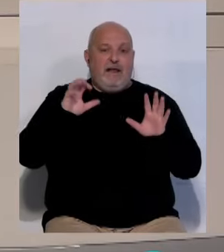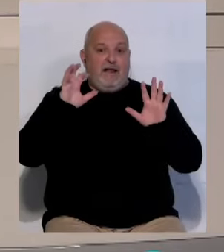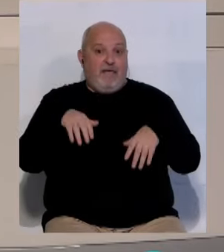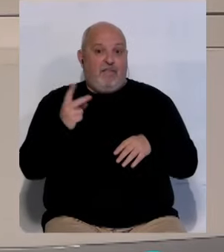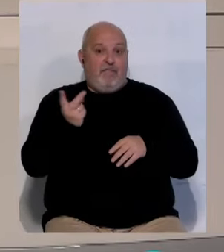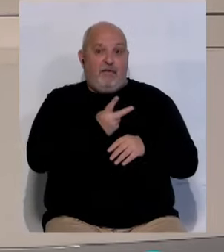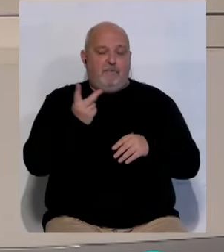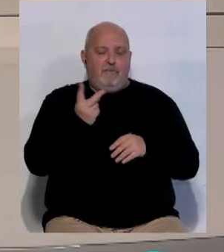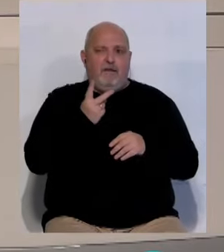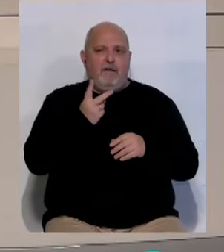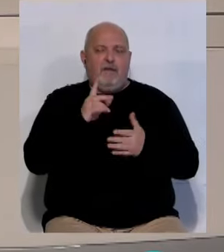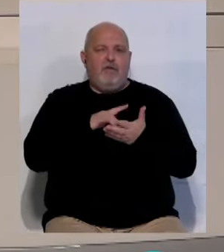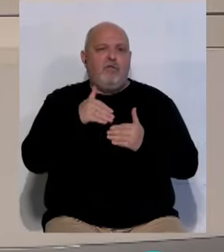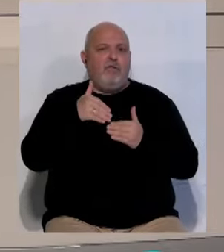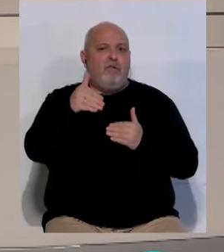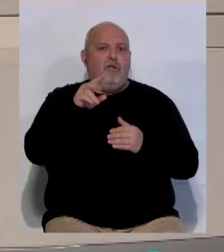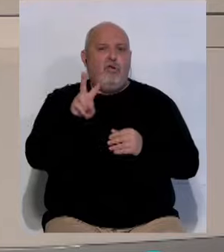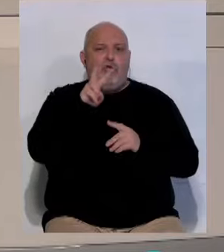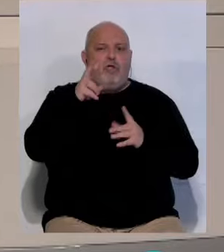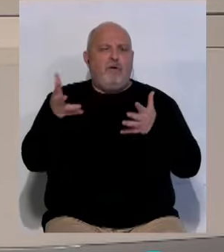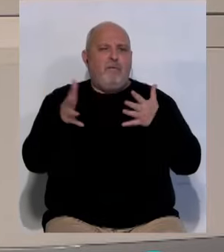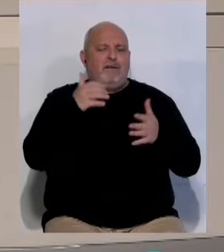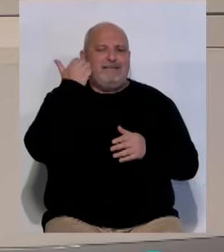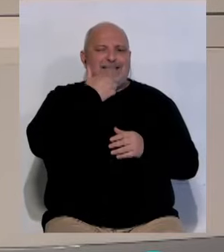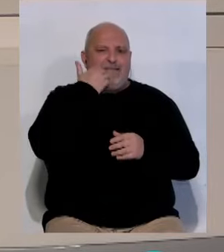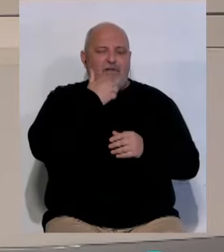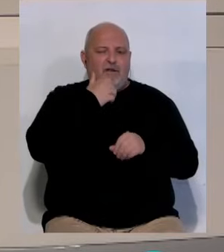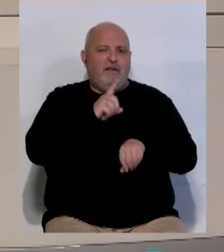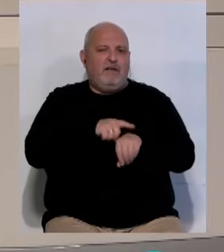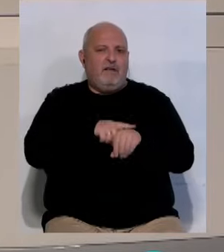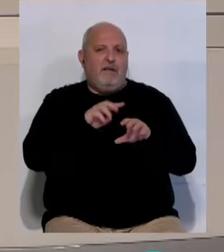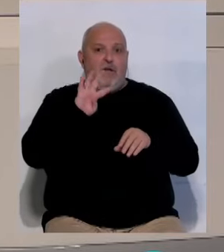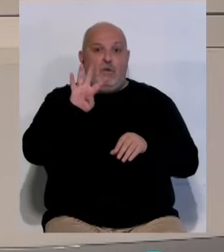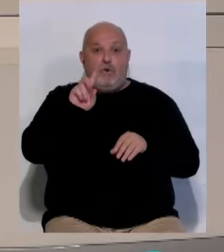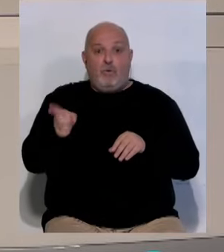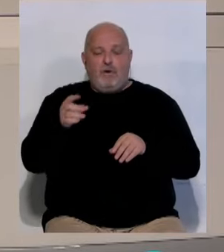de fútbol se va a jugar el 2 de marzo sábado 2 de marzo a partir de las 4:15 de la tarde nos